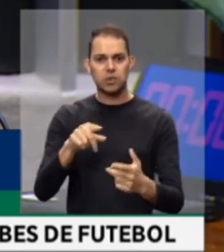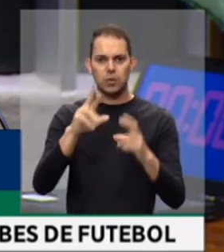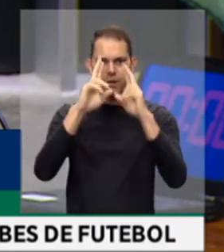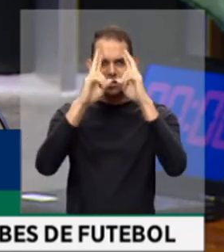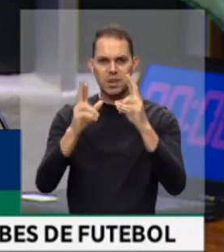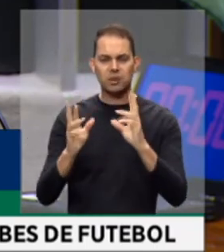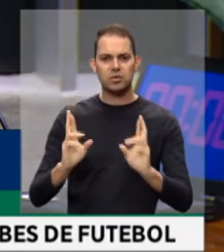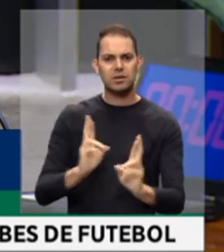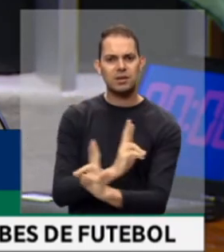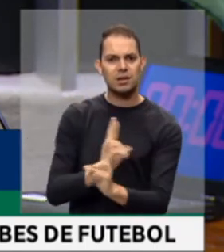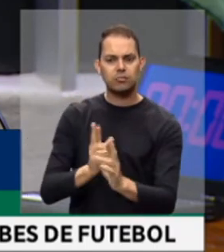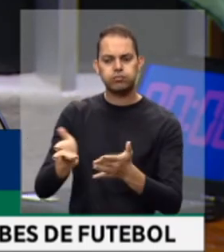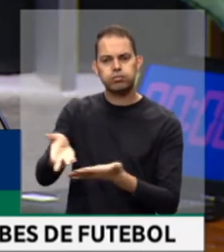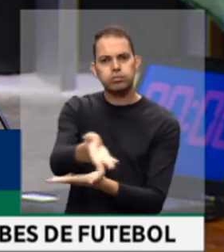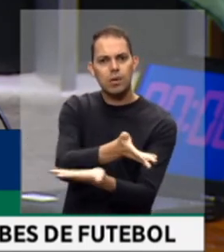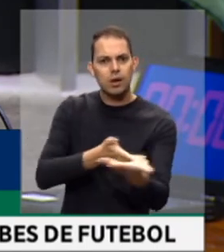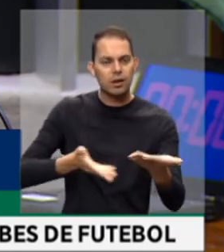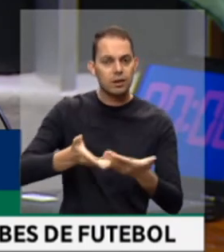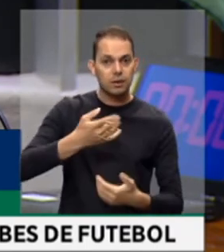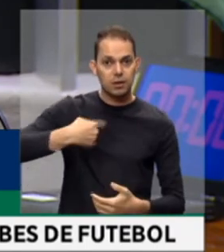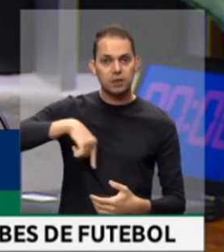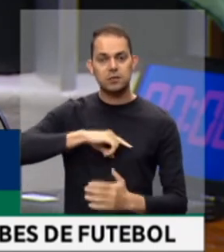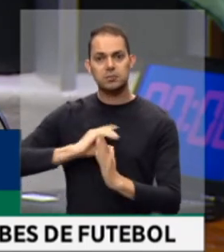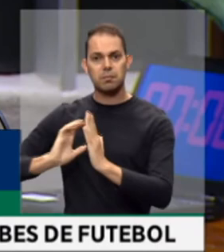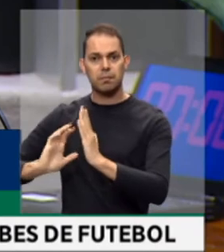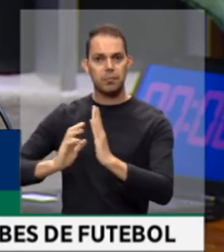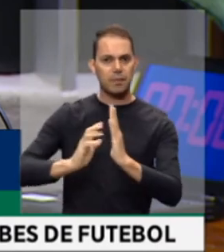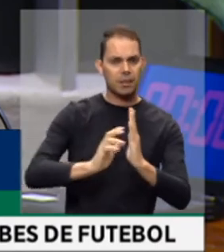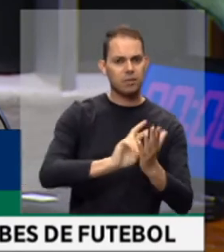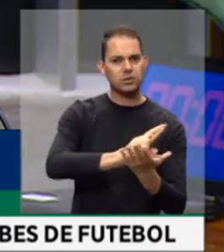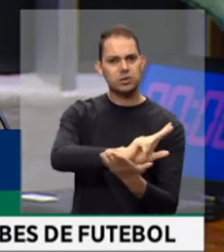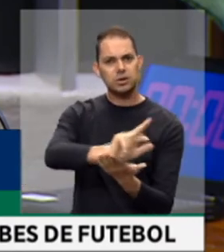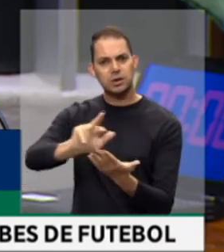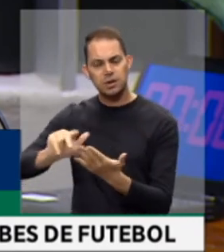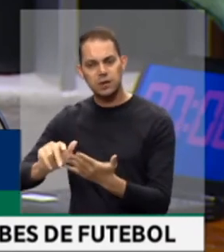É TAMBÉM O PRINCÍPIO. EU CREIO QUE ISSO É QUE IMPÕE RESPEITO NAS RELAÇÕES ENTRE